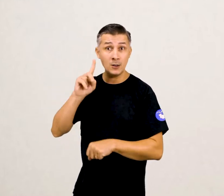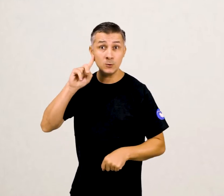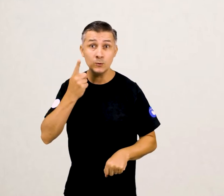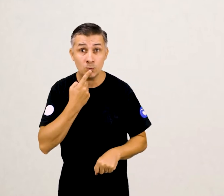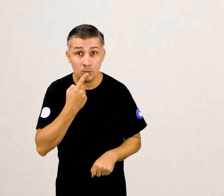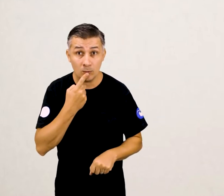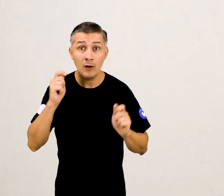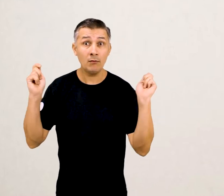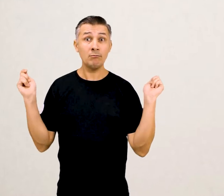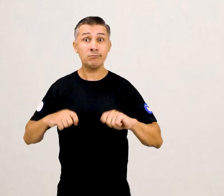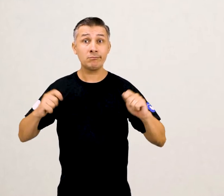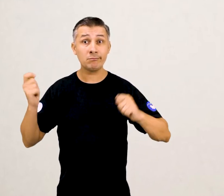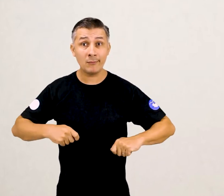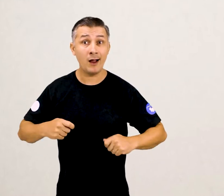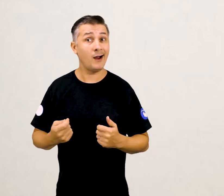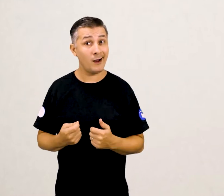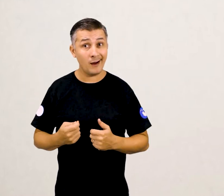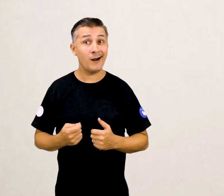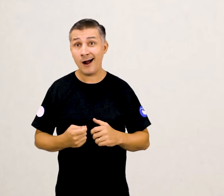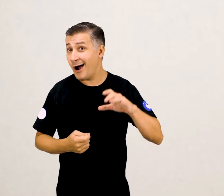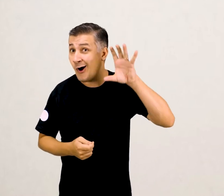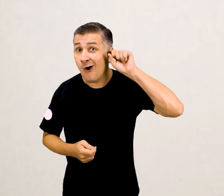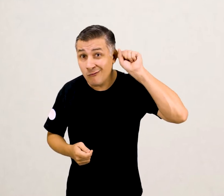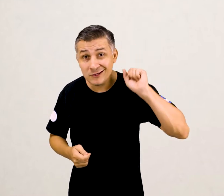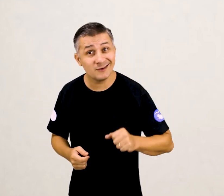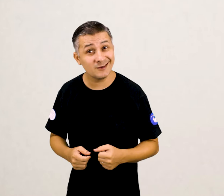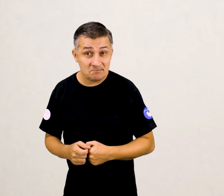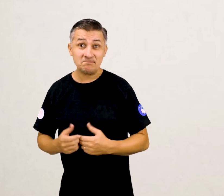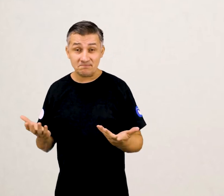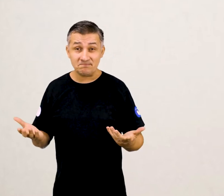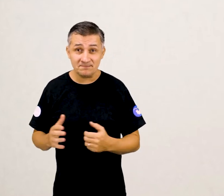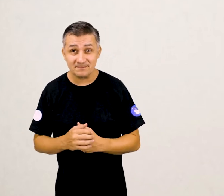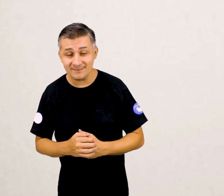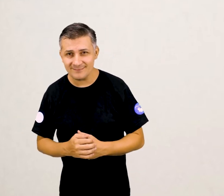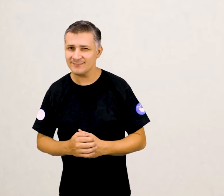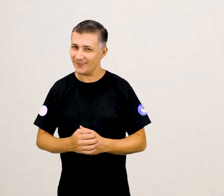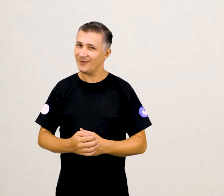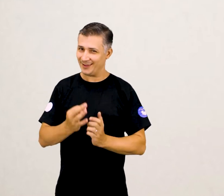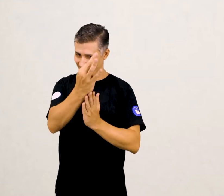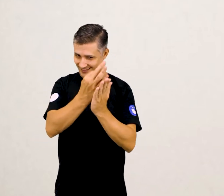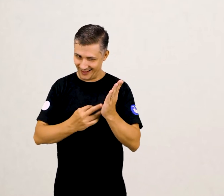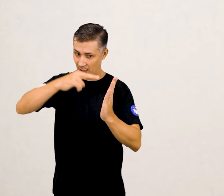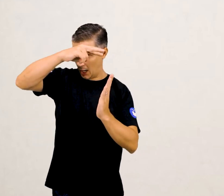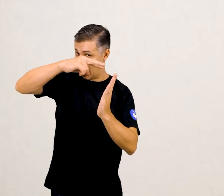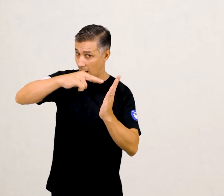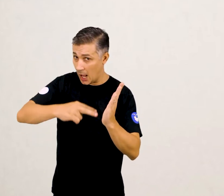surdo tenha acesso ao mundo dos sons? Então leia o texto até o final.